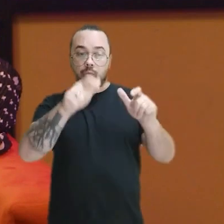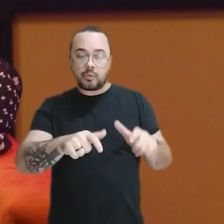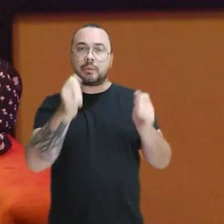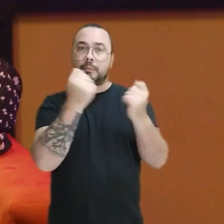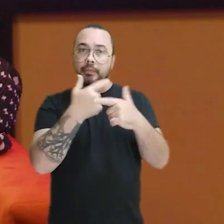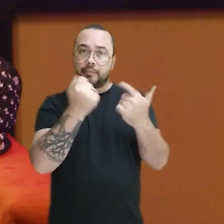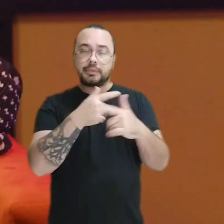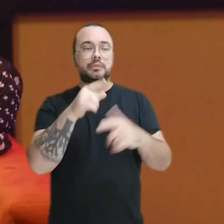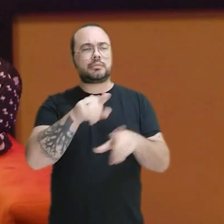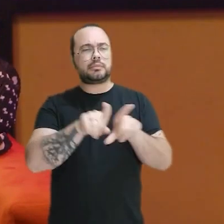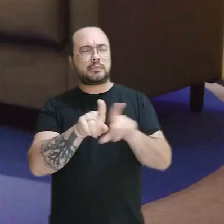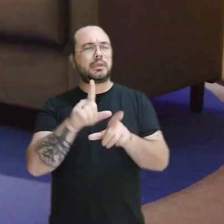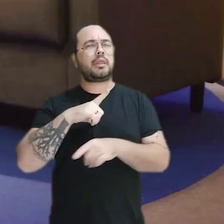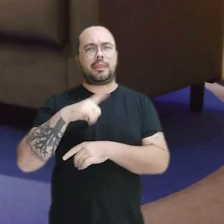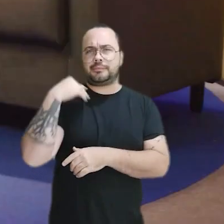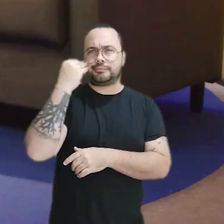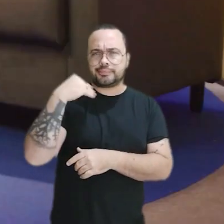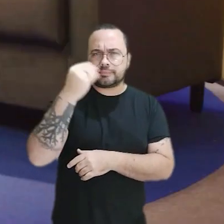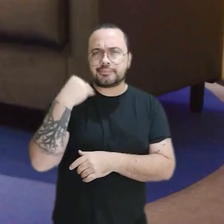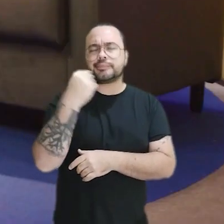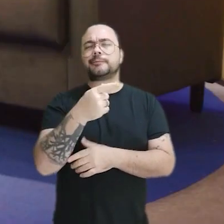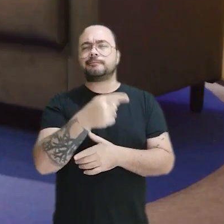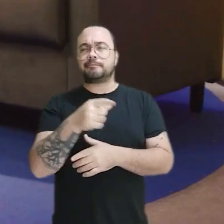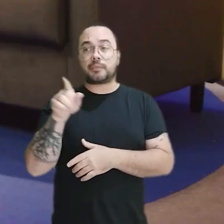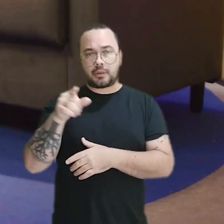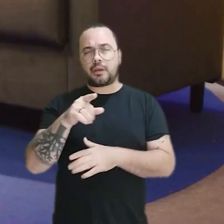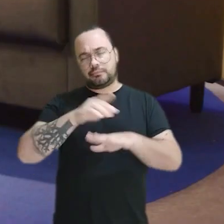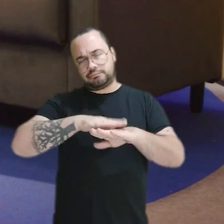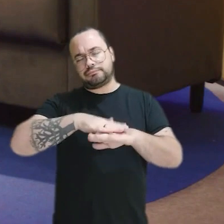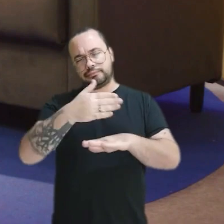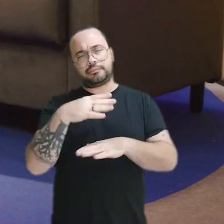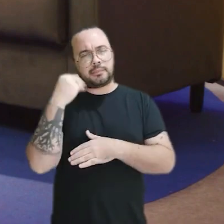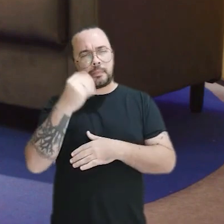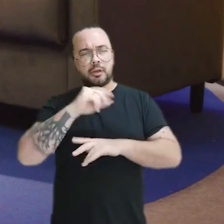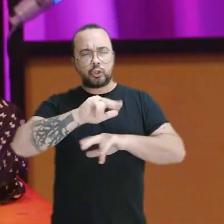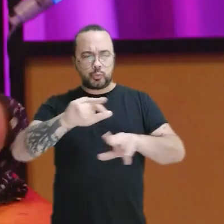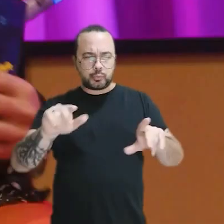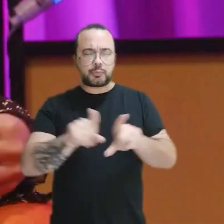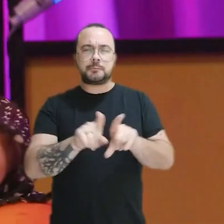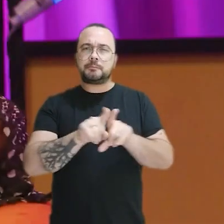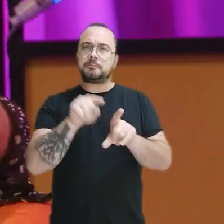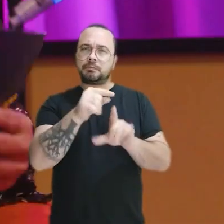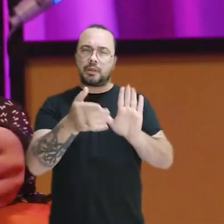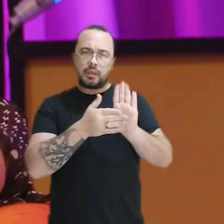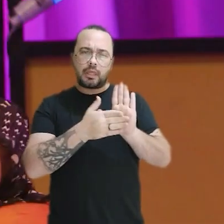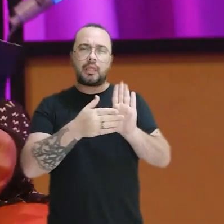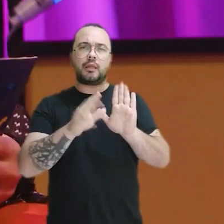muita coisa, você tem essa coisa de ser experimental, e... E você é... Joga muitas propostas de shows novos.